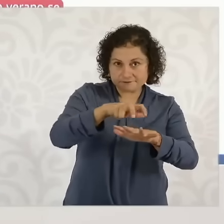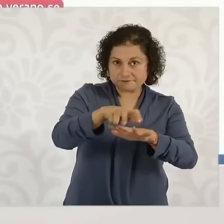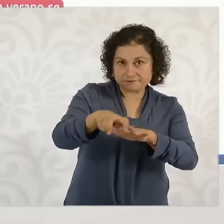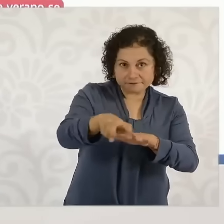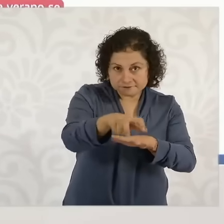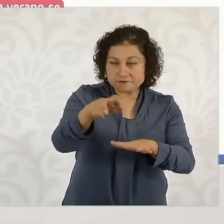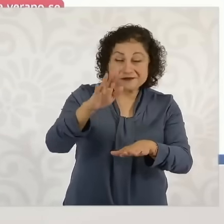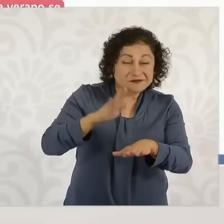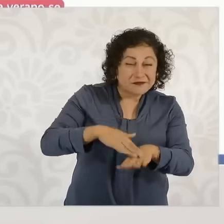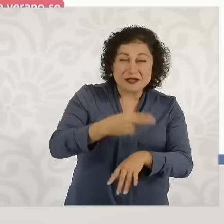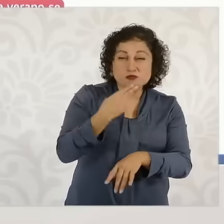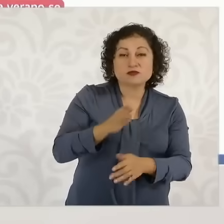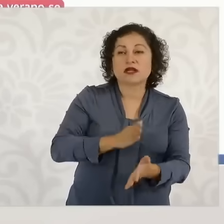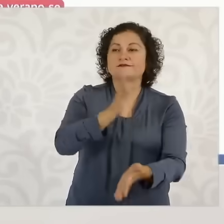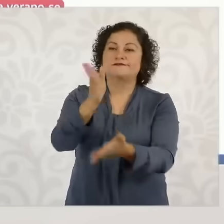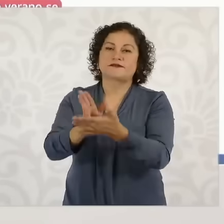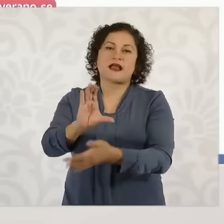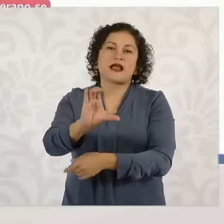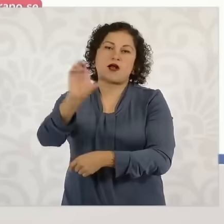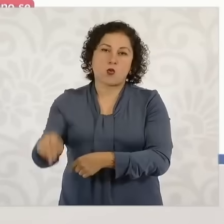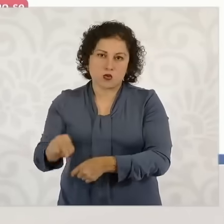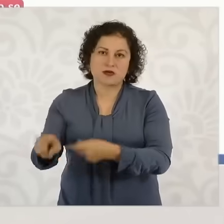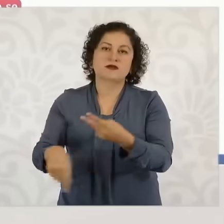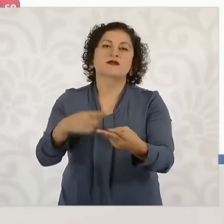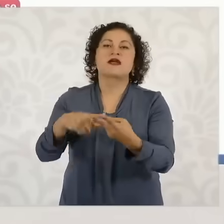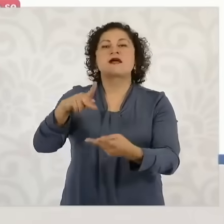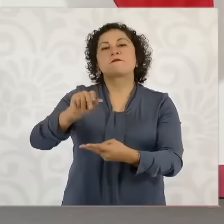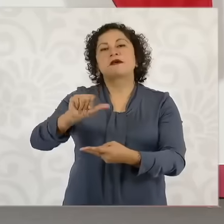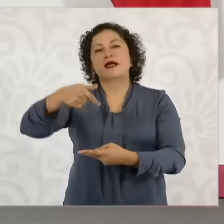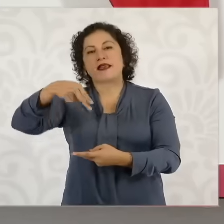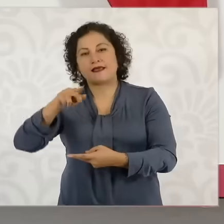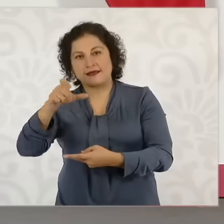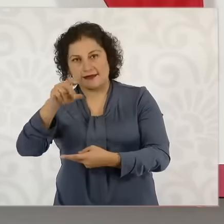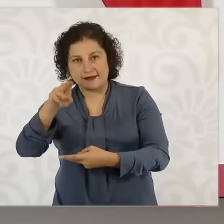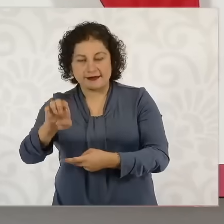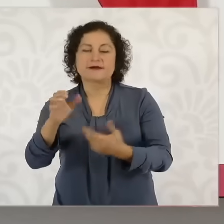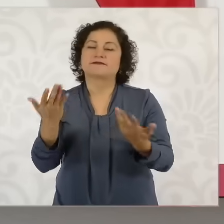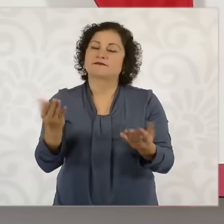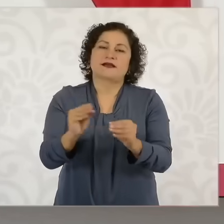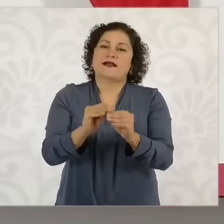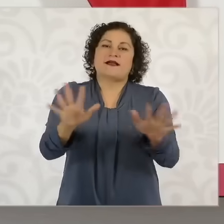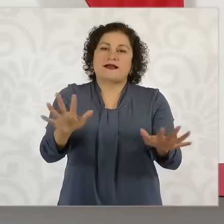Palenque. Obviamente cuando tiene mayor cantidad de pasajeros es cuando se mueve el tren de Mérida